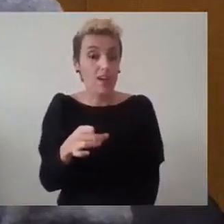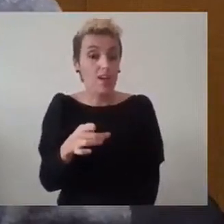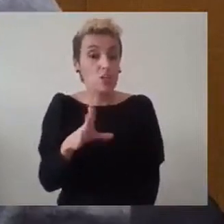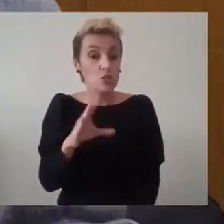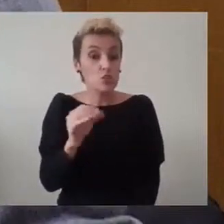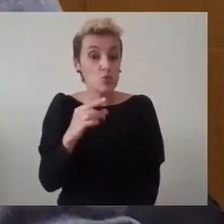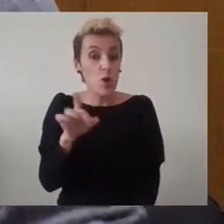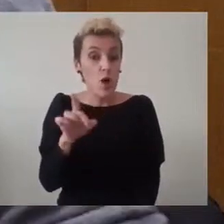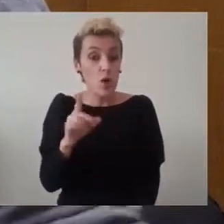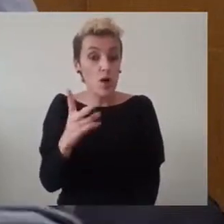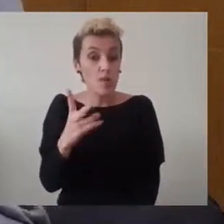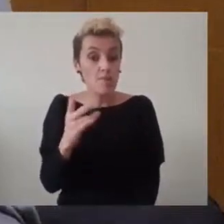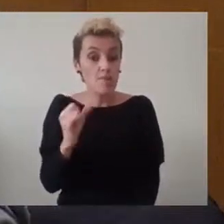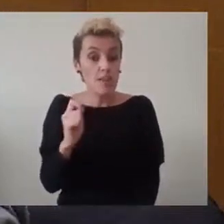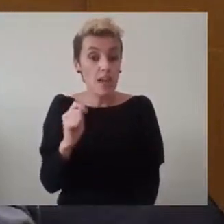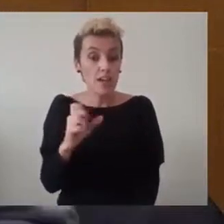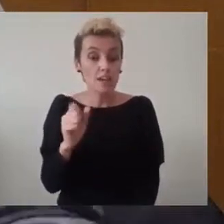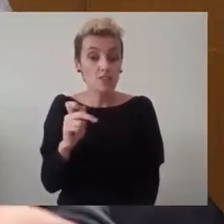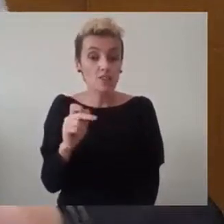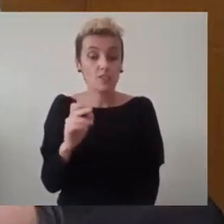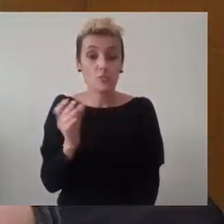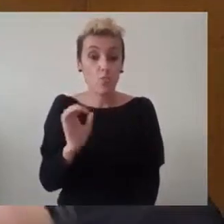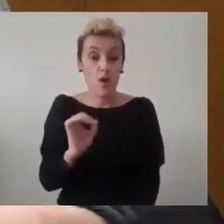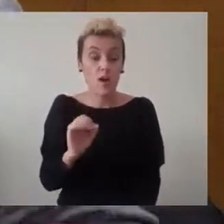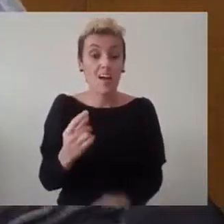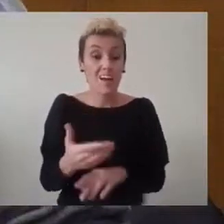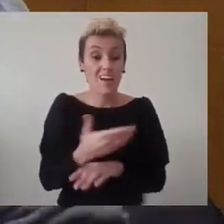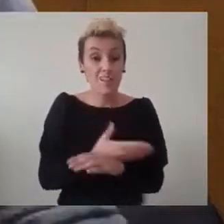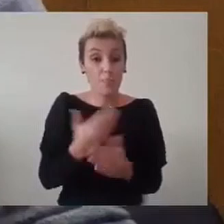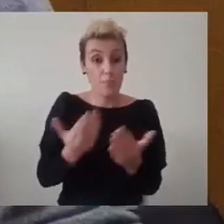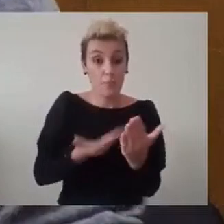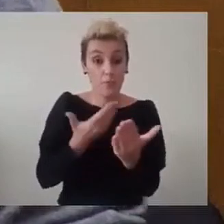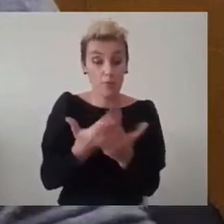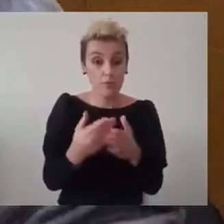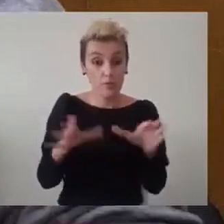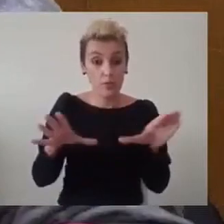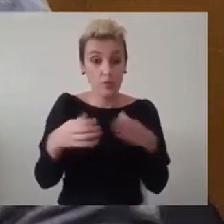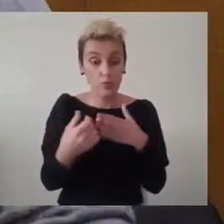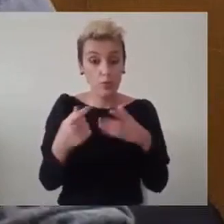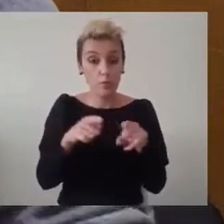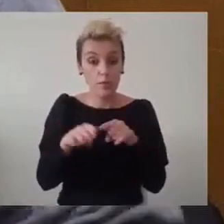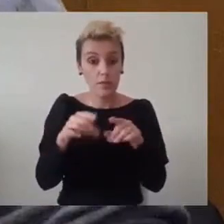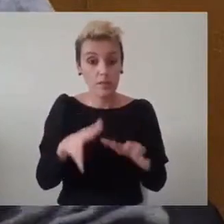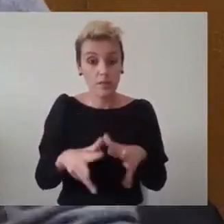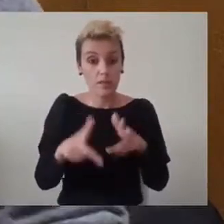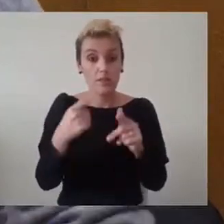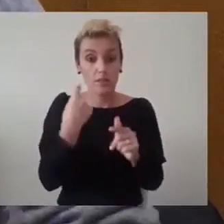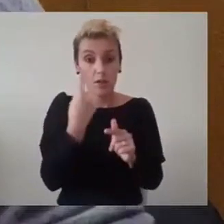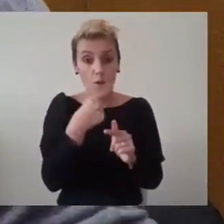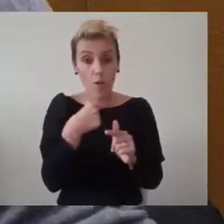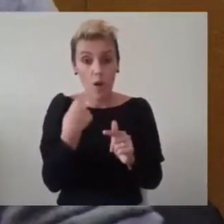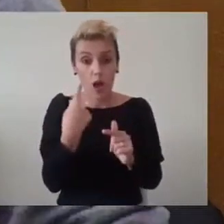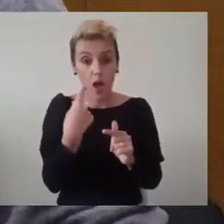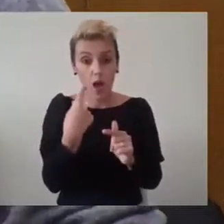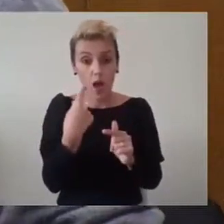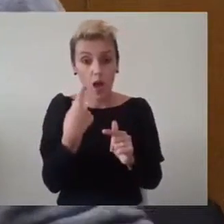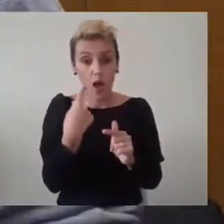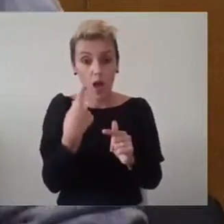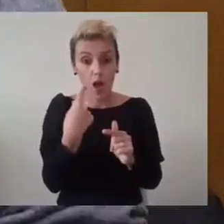Moção apresentada pelo Grupo Político Evoluir Oeiras ele a acusou de ser insípida e de estarmos a dar uma no cravo e outra